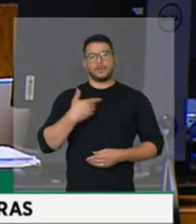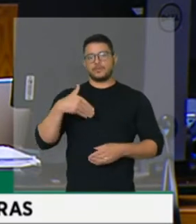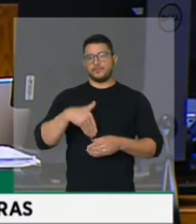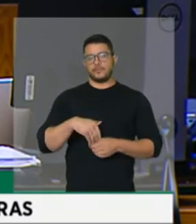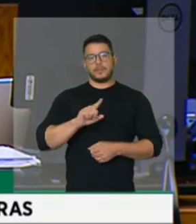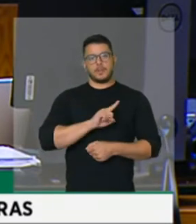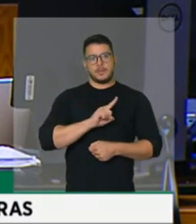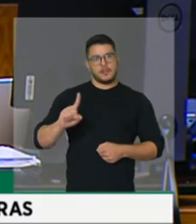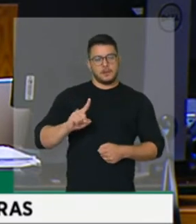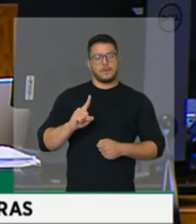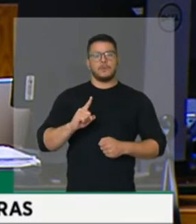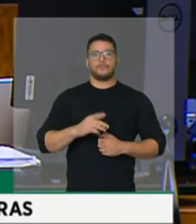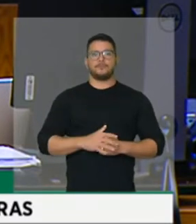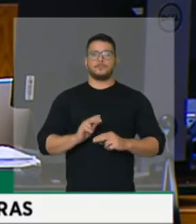O MICROFONE E NÃO TÁ SENDO